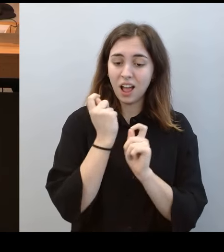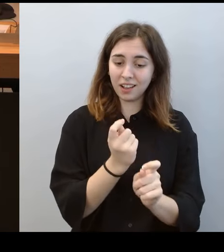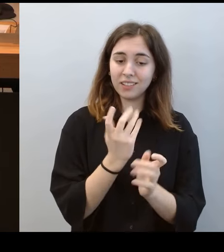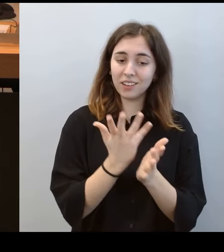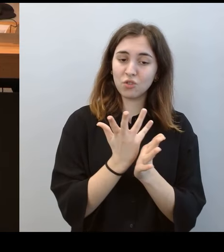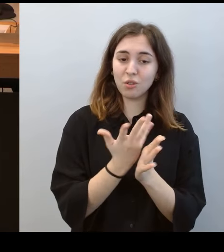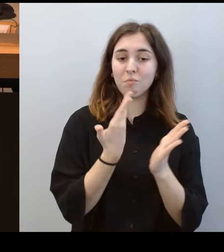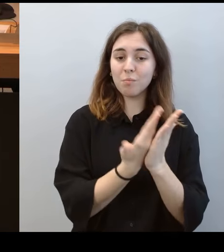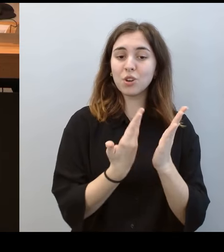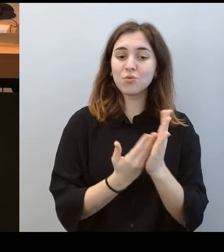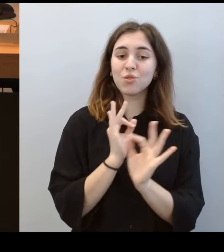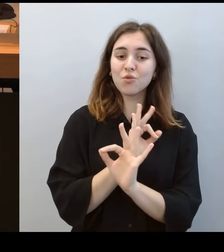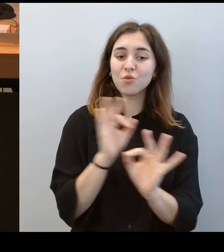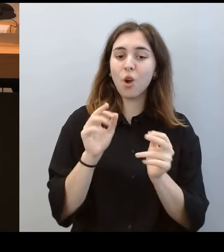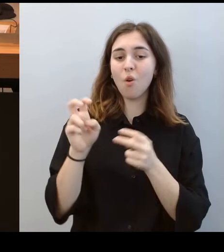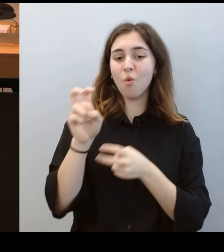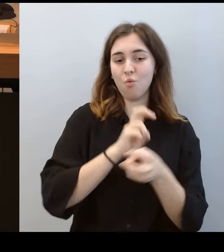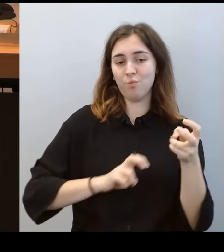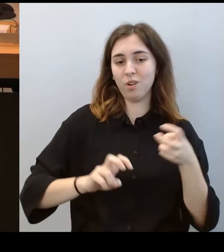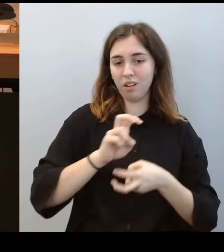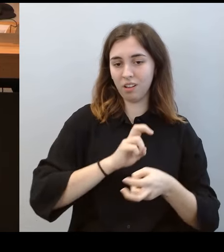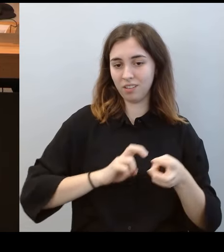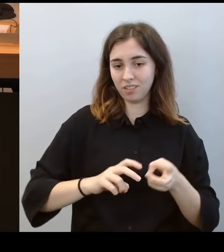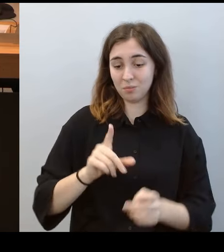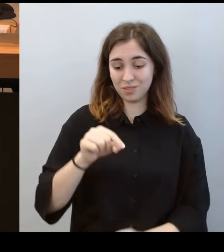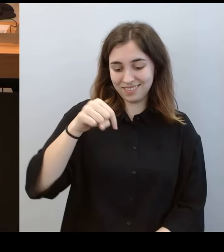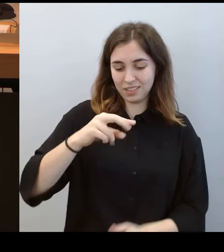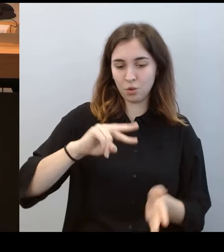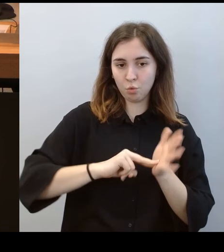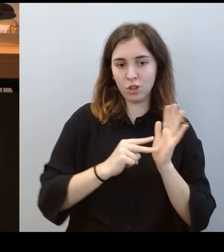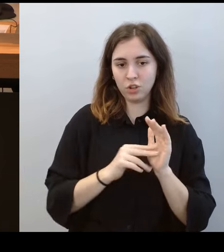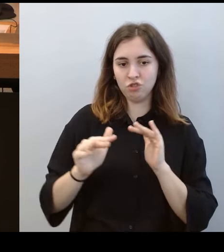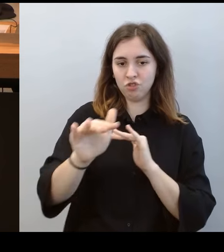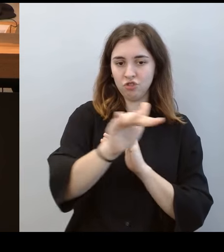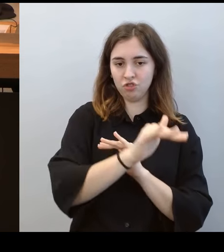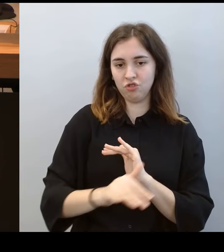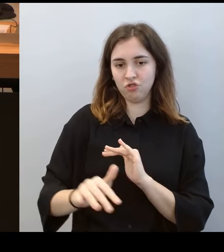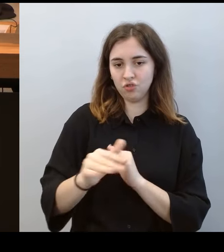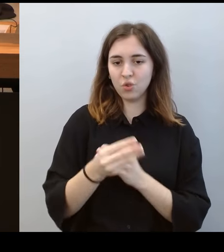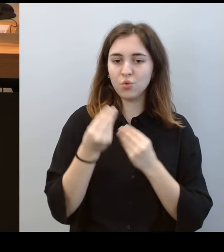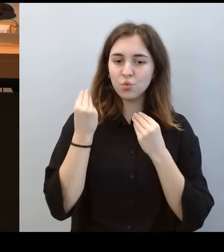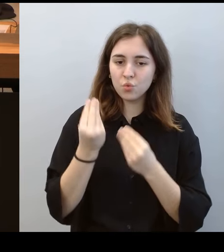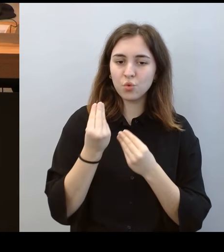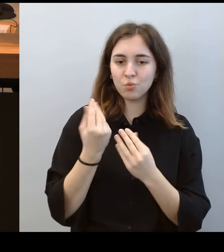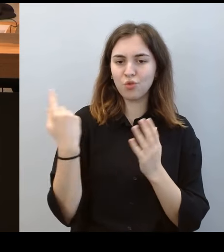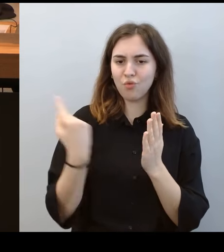wie in unserer politischen Landschaft häufig mit den Forderungen von extrem rechts umgegangen wird.